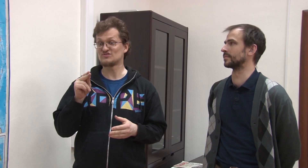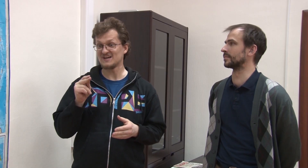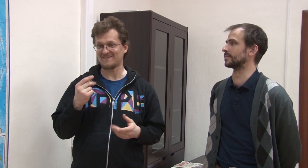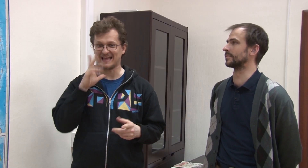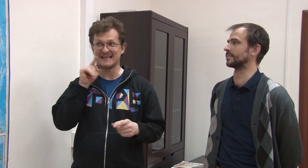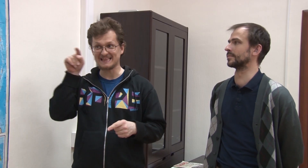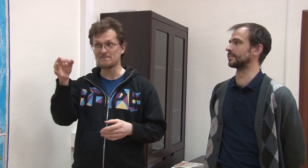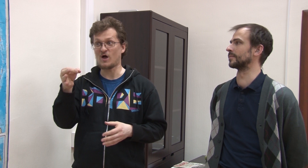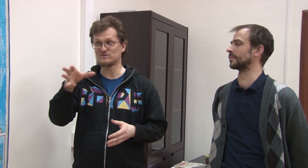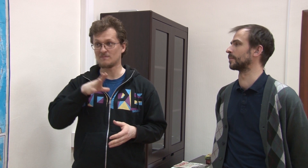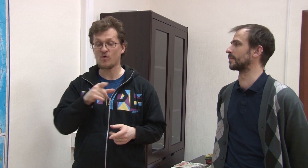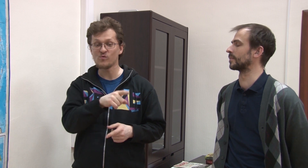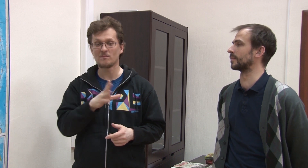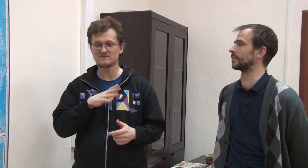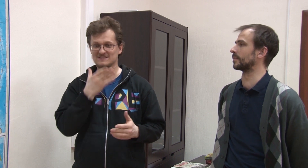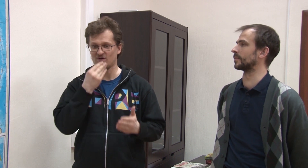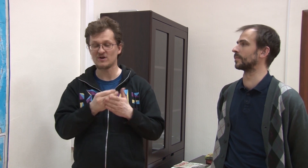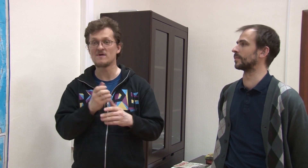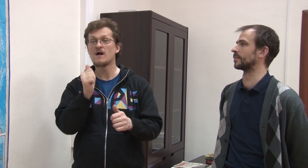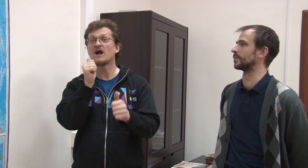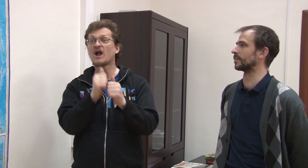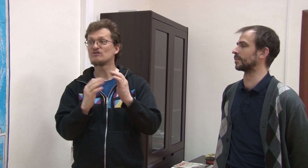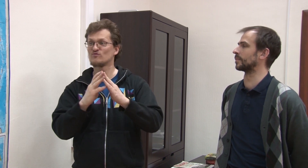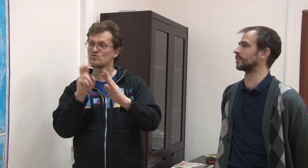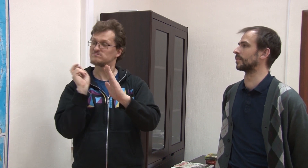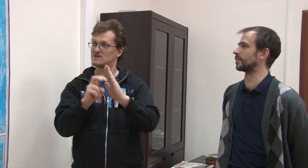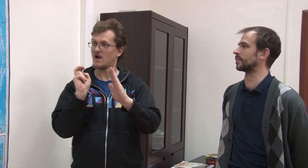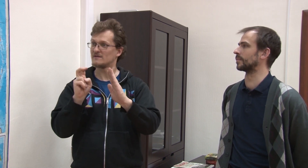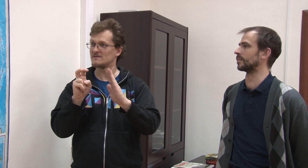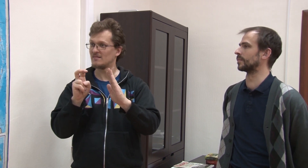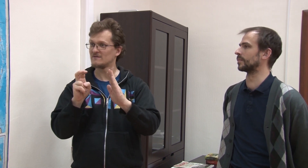Во время своего пребывания на острове Чехов заходил в каждый дом.